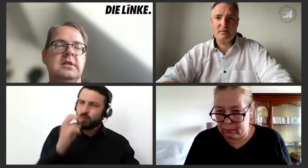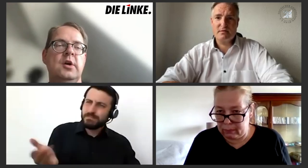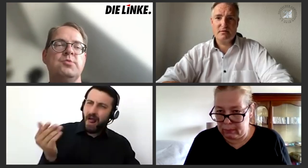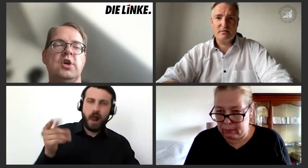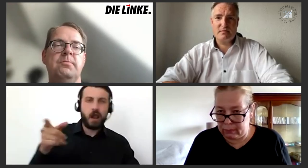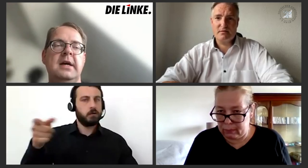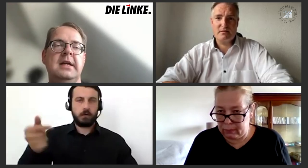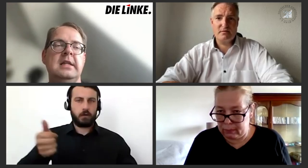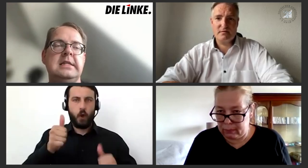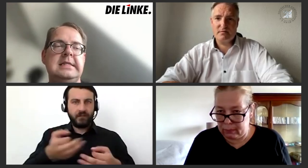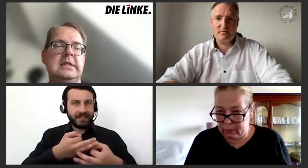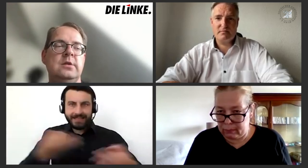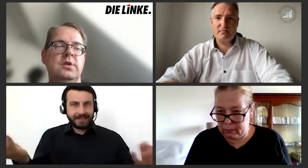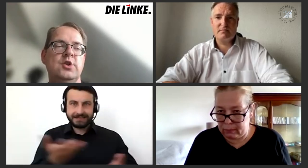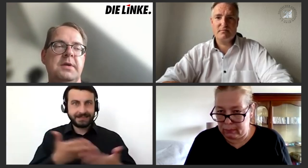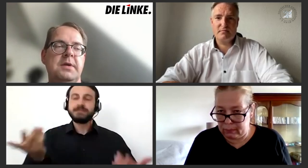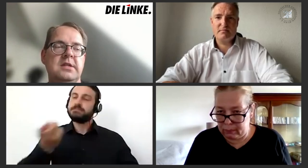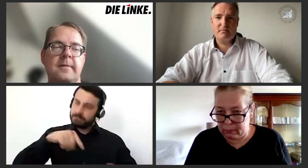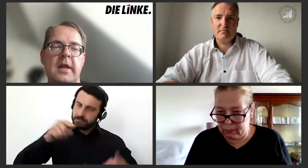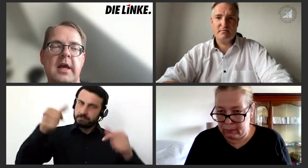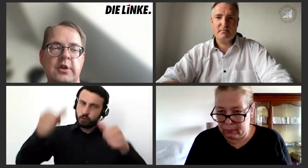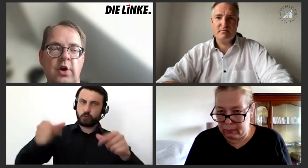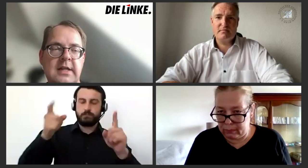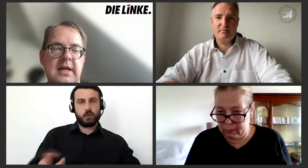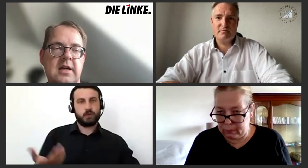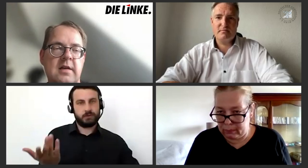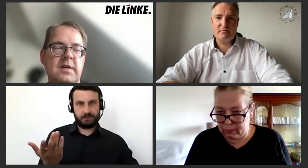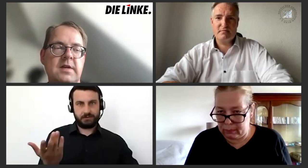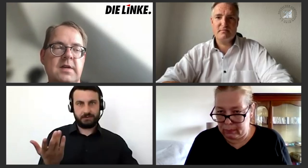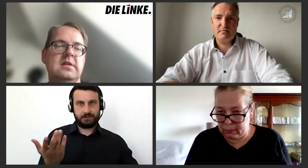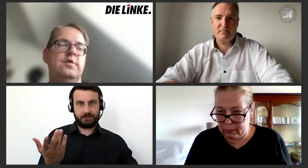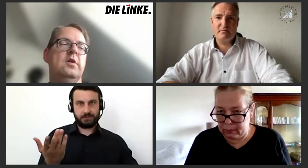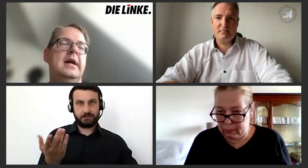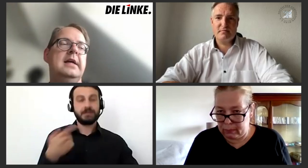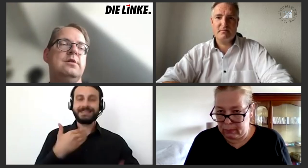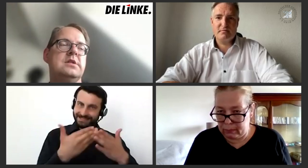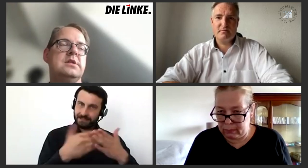hat nicht geholfen. Man muss die Daumenschrauben anziehen und entsprechend deutlich anheben.